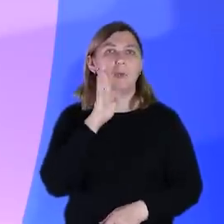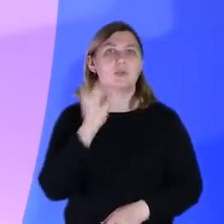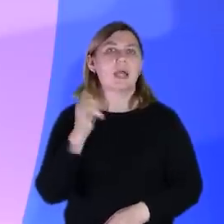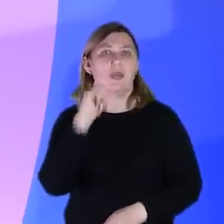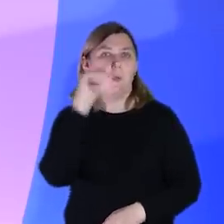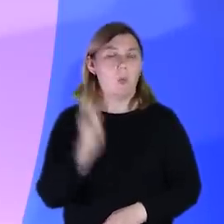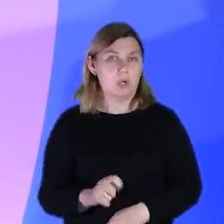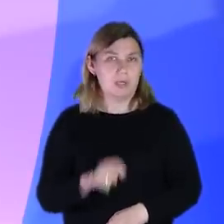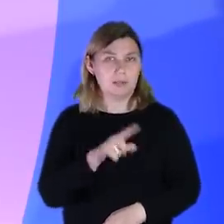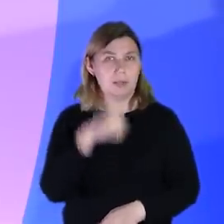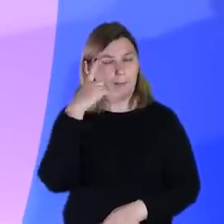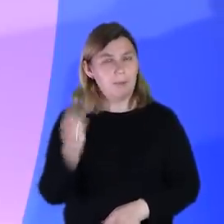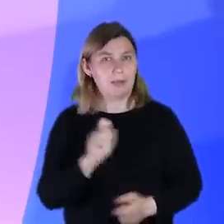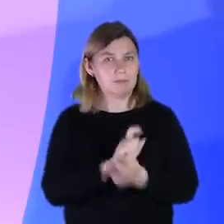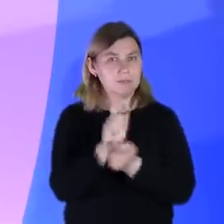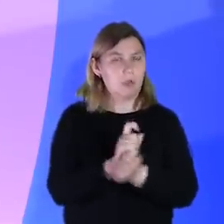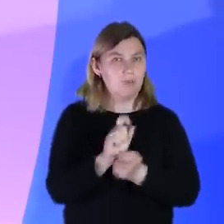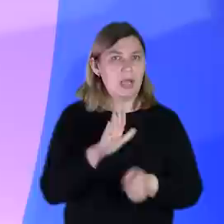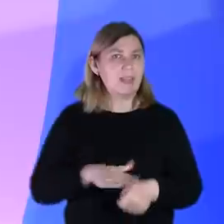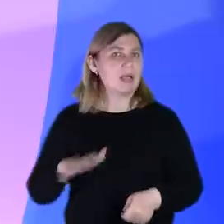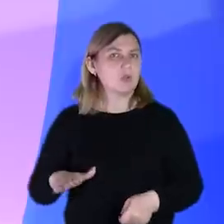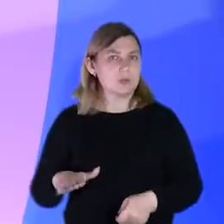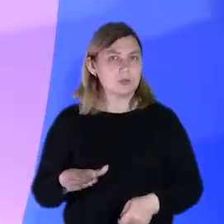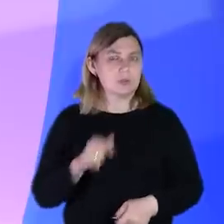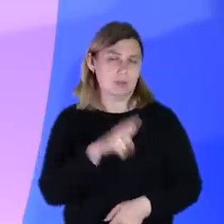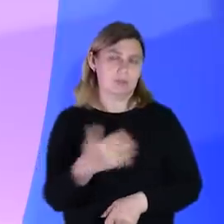Pamiętajmy o tym, że ten konflikt narodowościowy w trakcie istnienia Drugiej